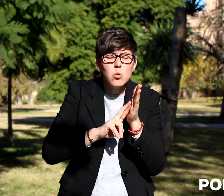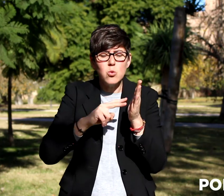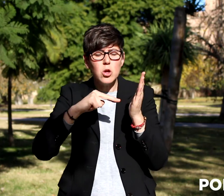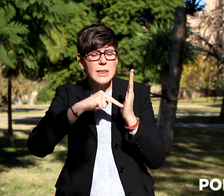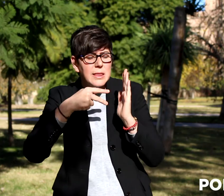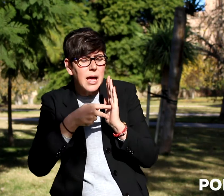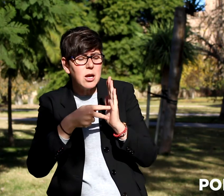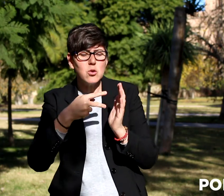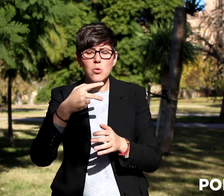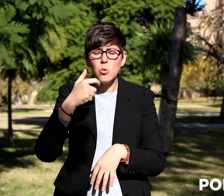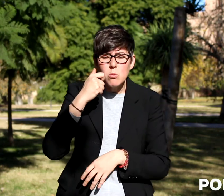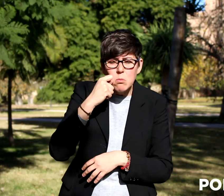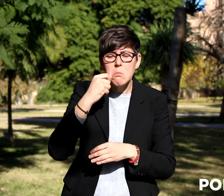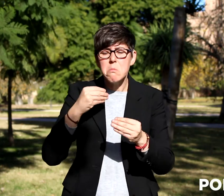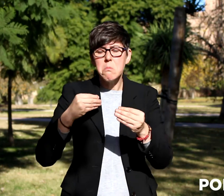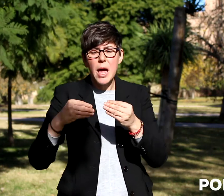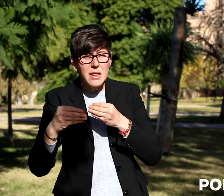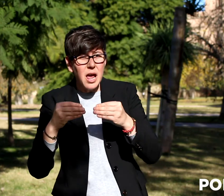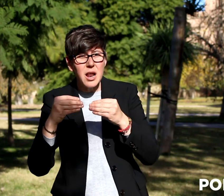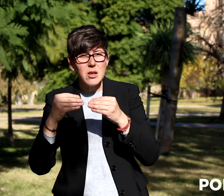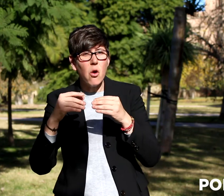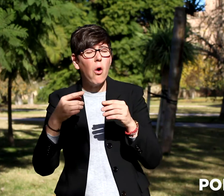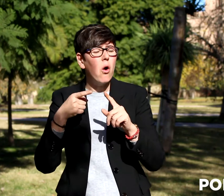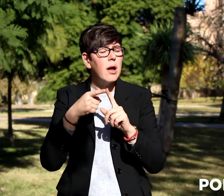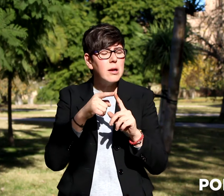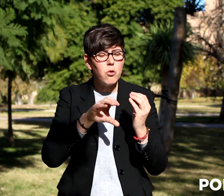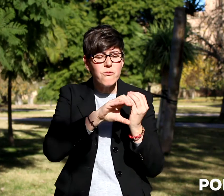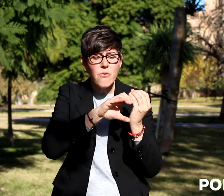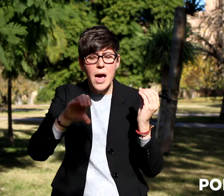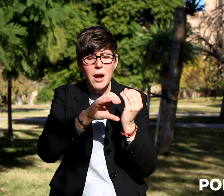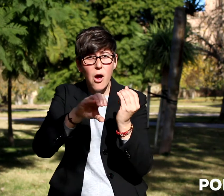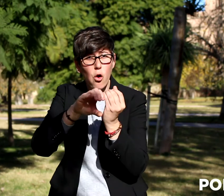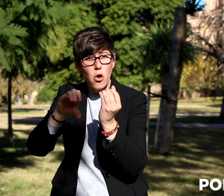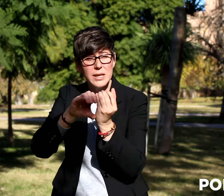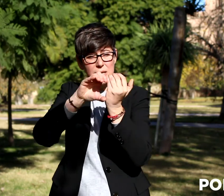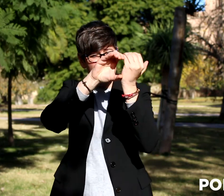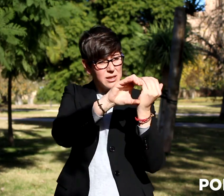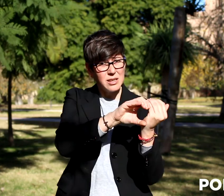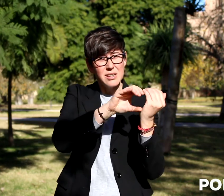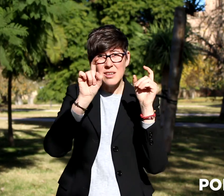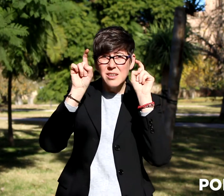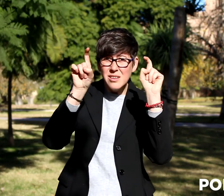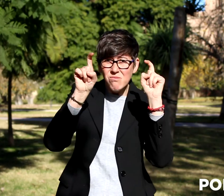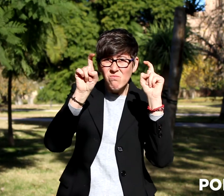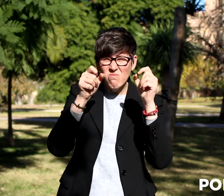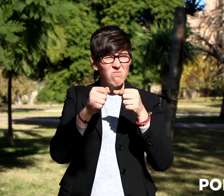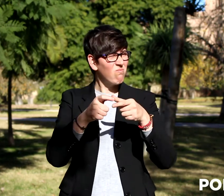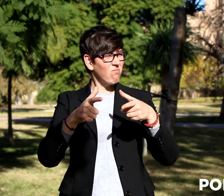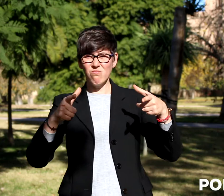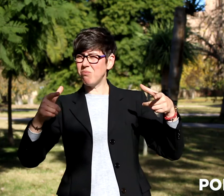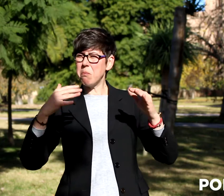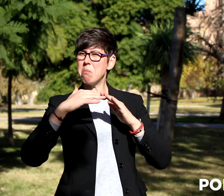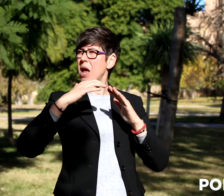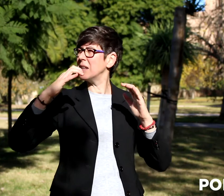conseguido para recursos técnicos, humanos y materiales para erradicar los barracones